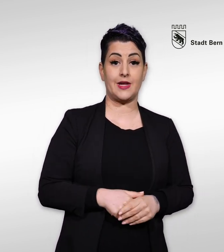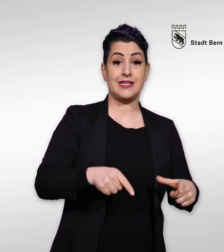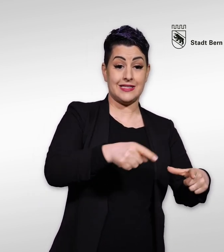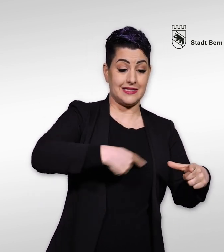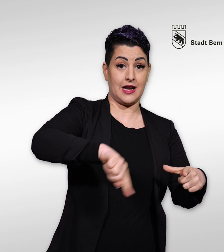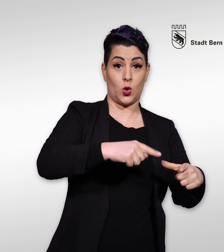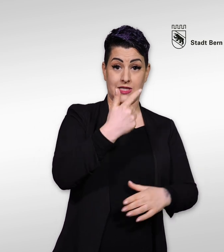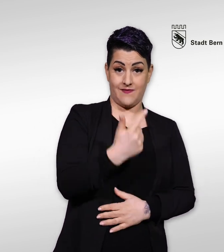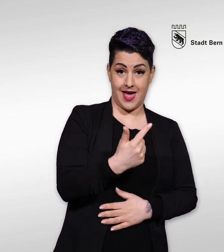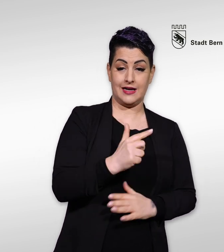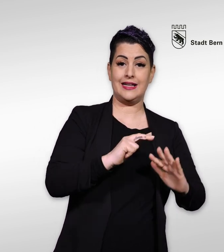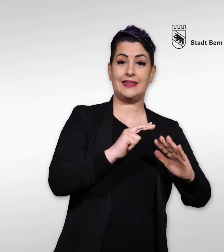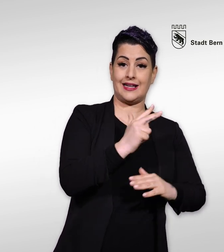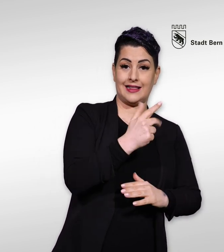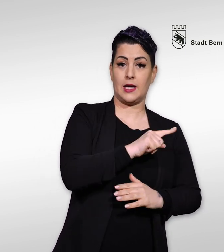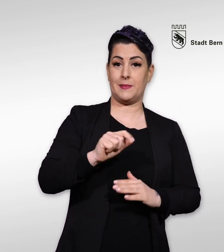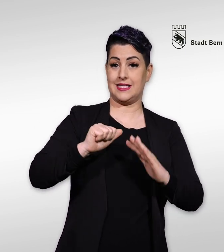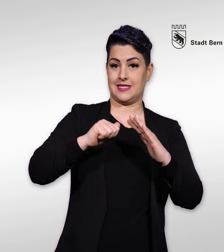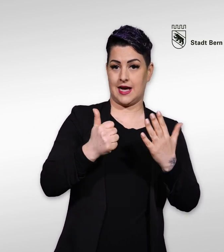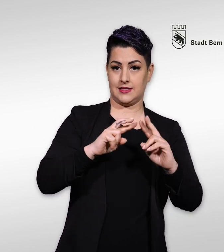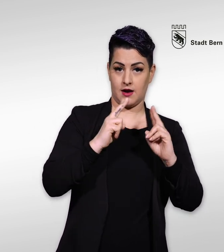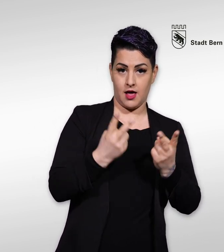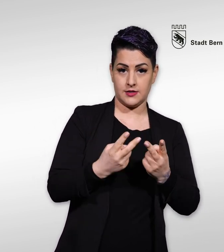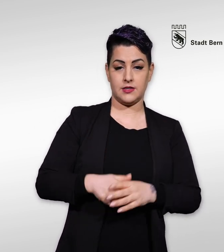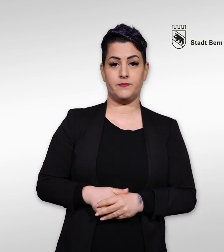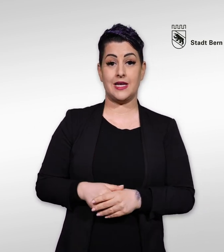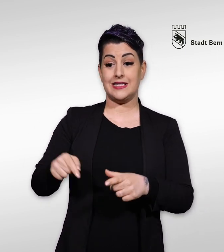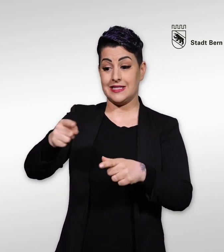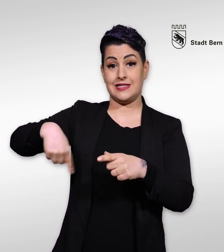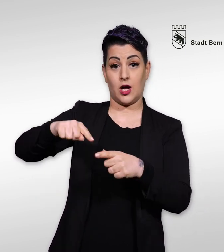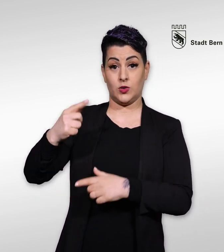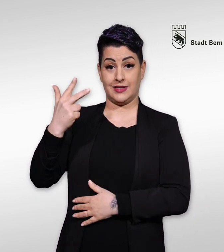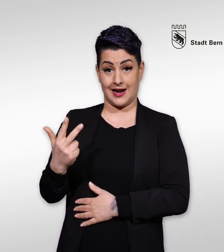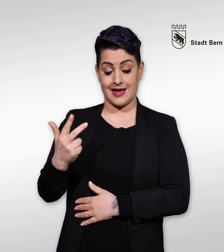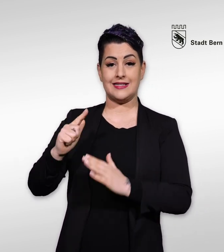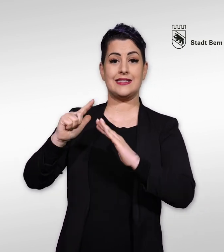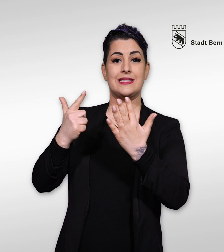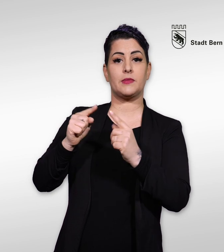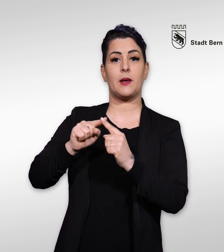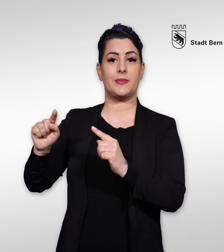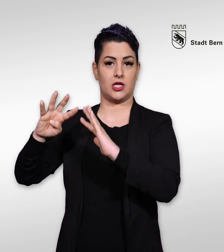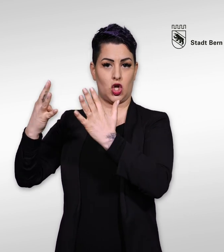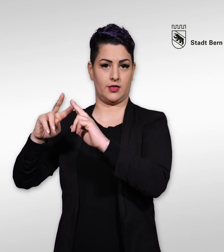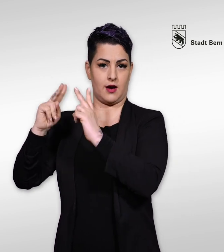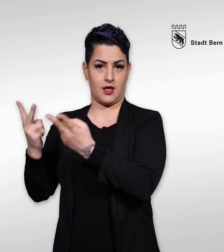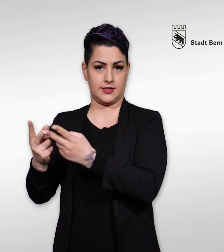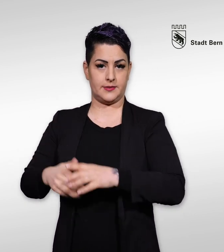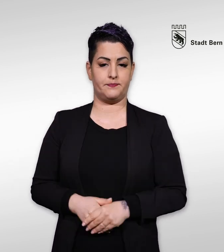• Zyklus 2: 3. bis 6. Klasse • Zyklus 3: 7. bis 9. Klasse